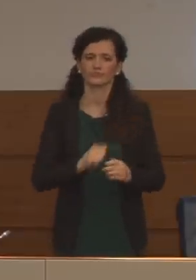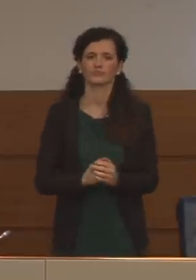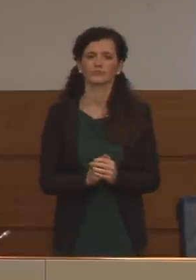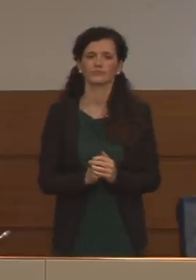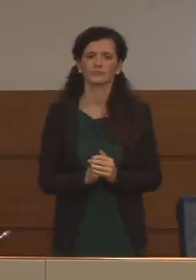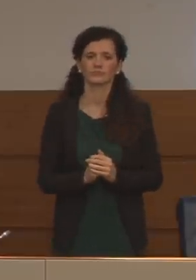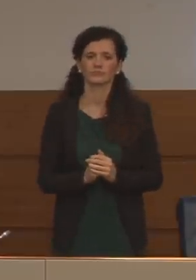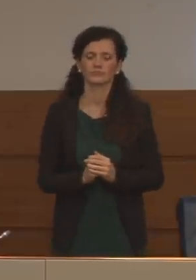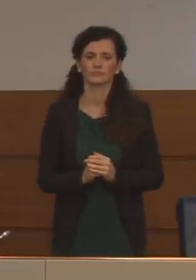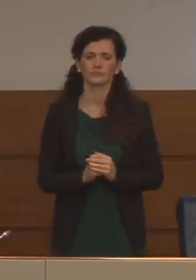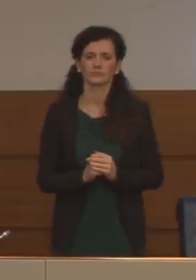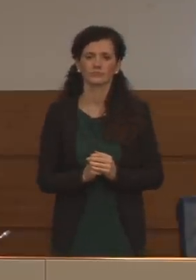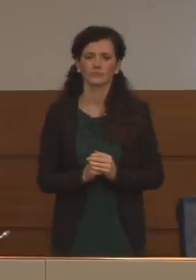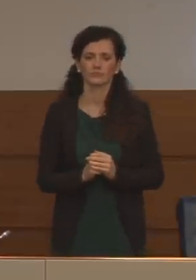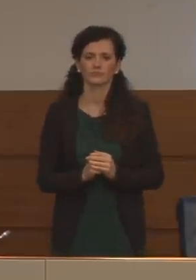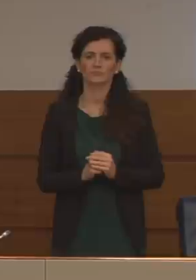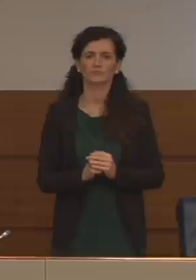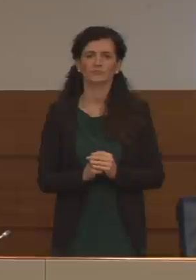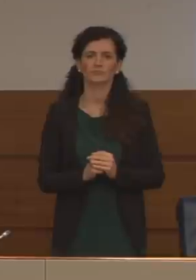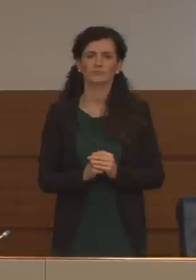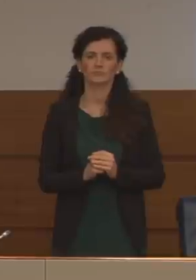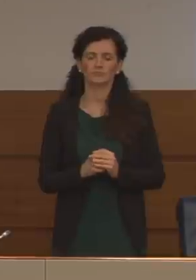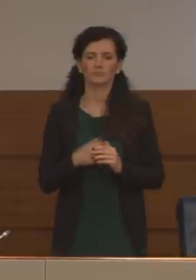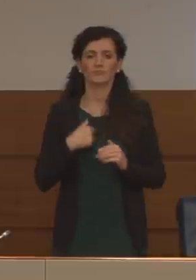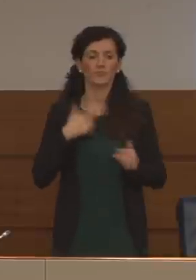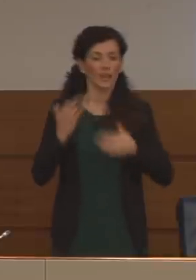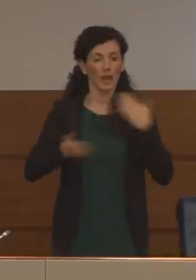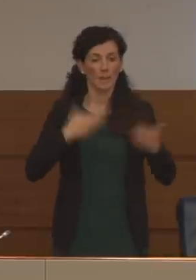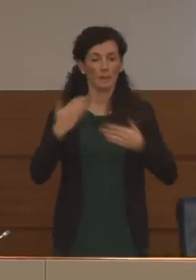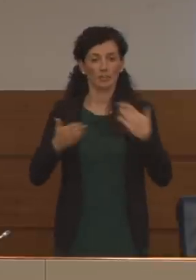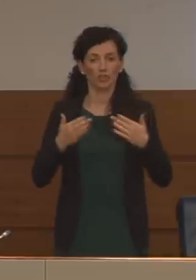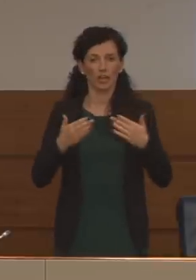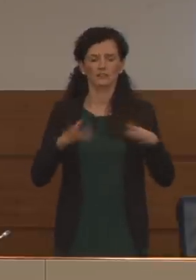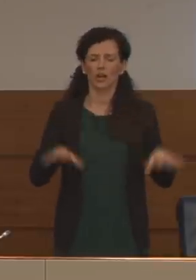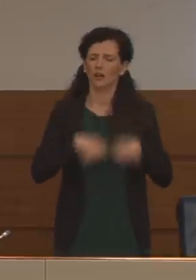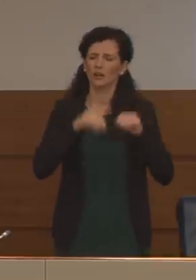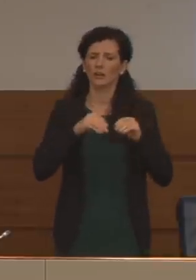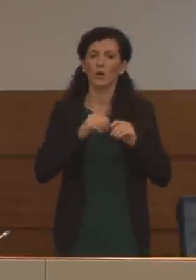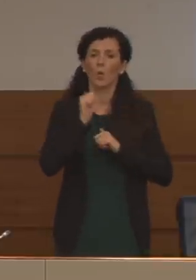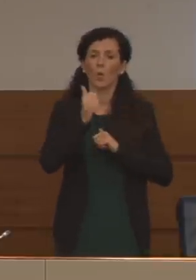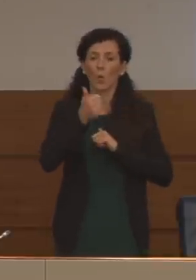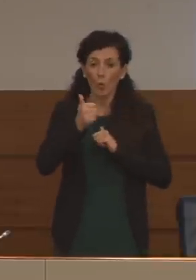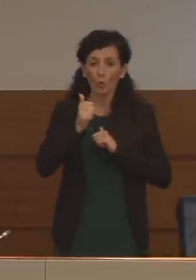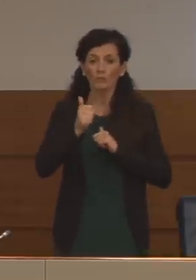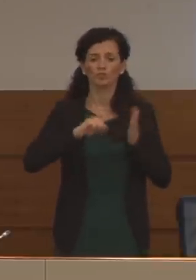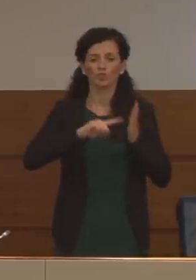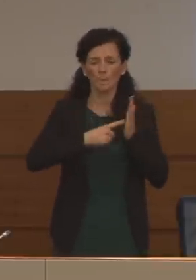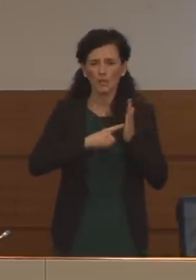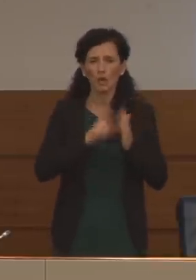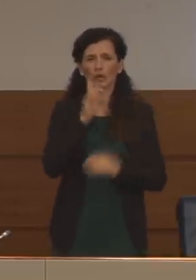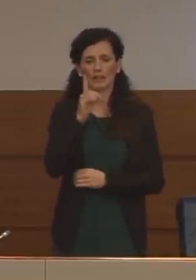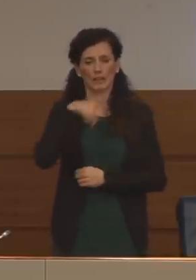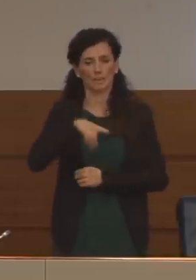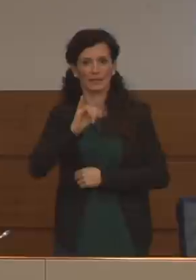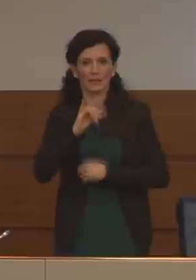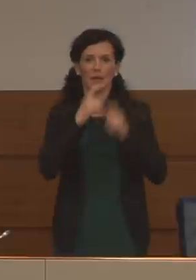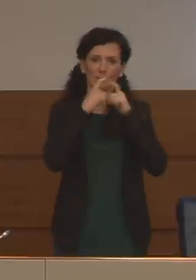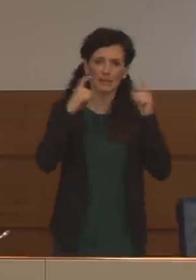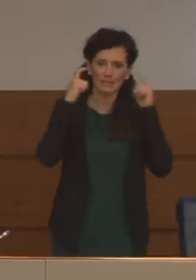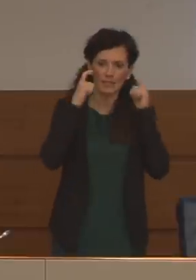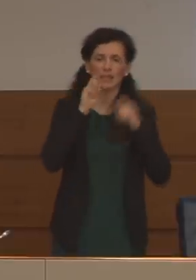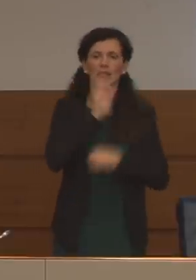distribuito dall'inizio dell'emergenza oltre 11 milioni di dpi, mascherine ffp2 e